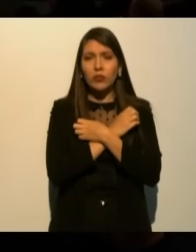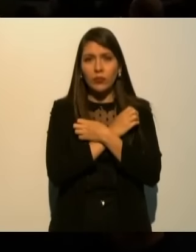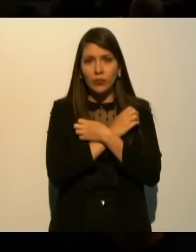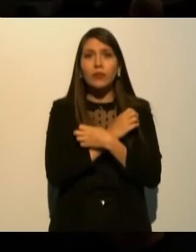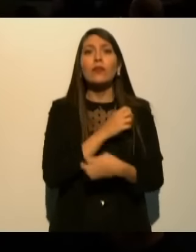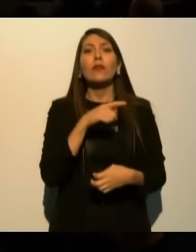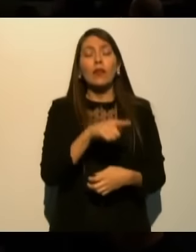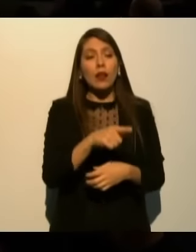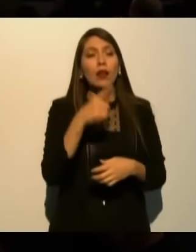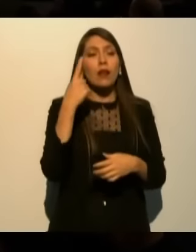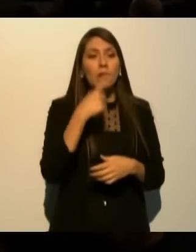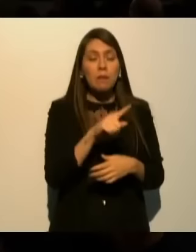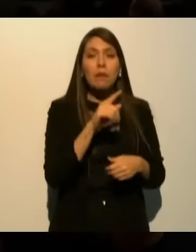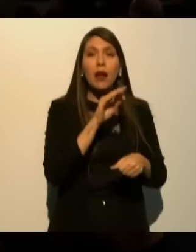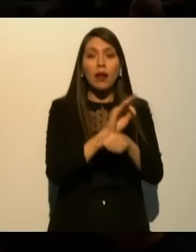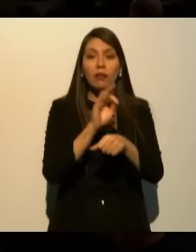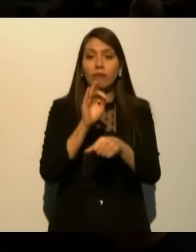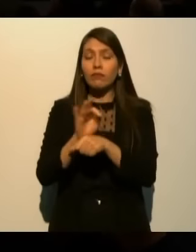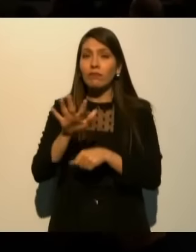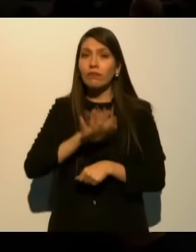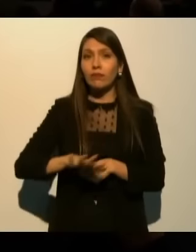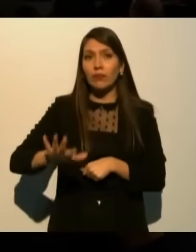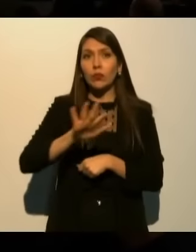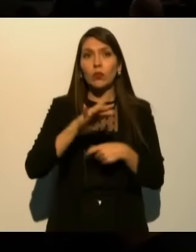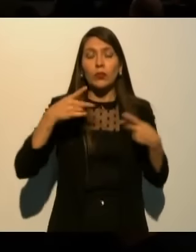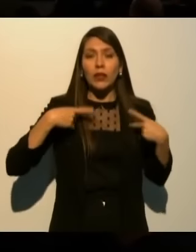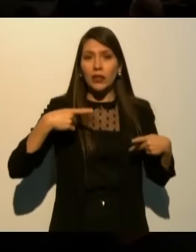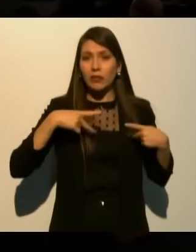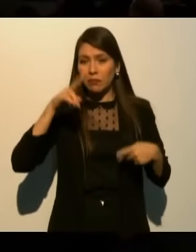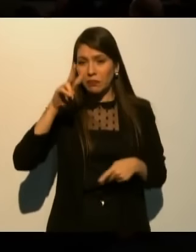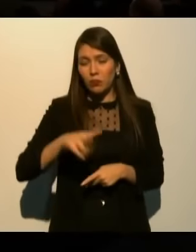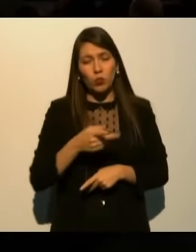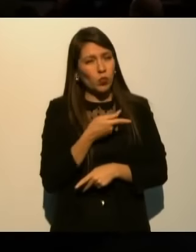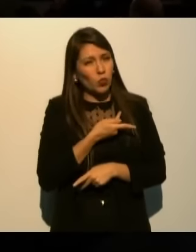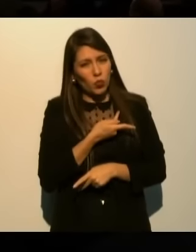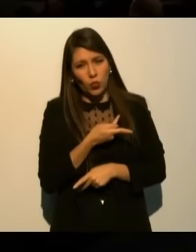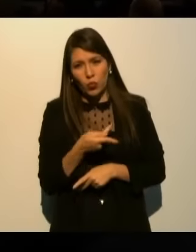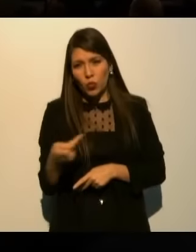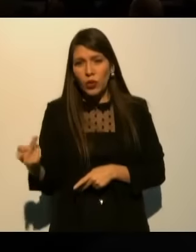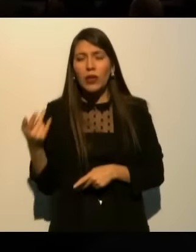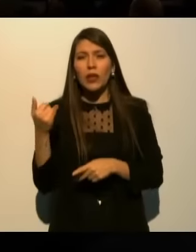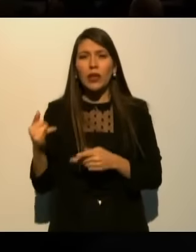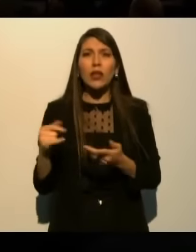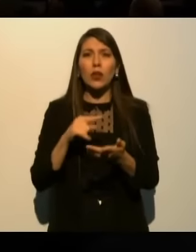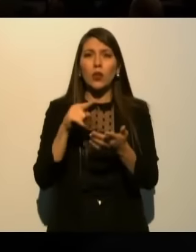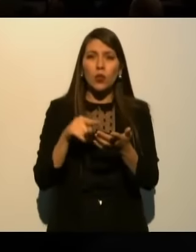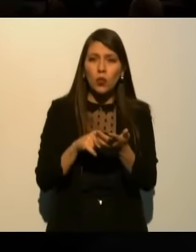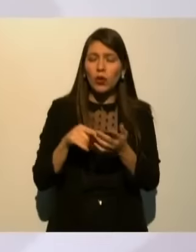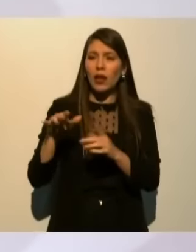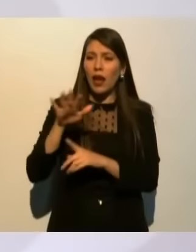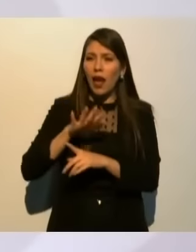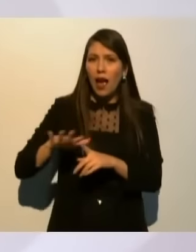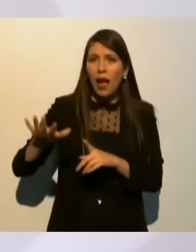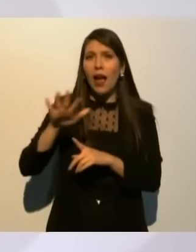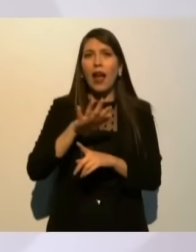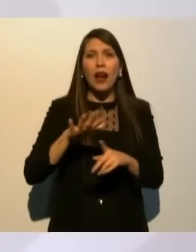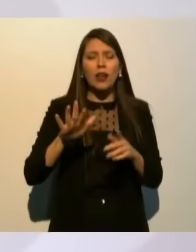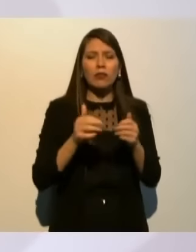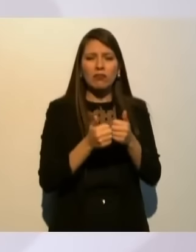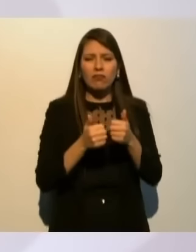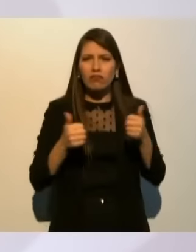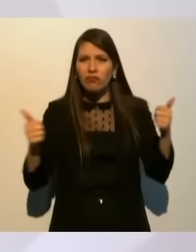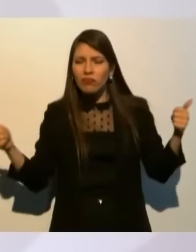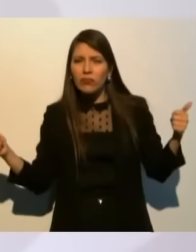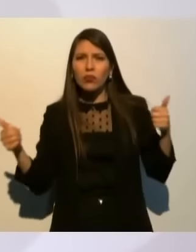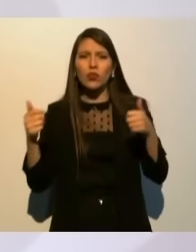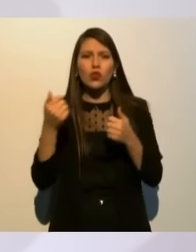población en pobreza extrema y en localidades de alto y muy alto rezago social este fondo